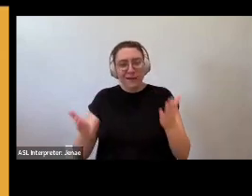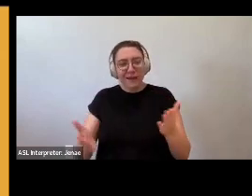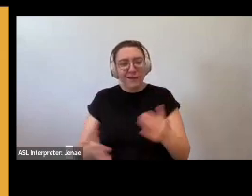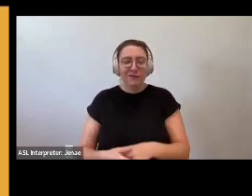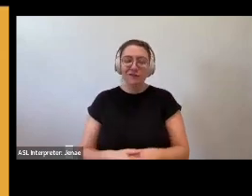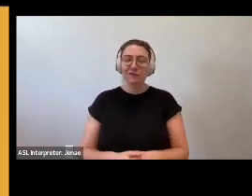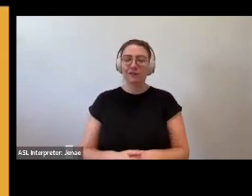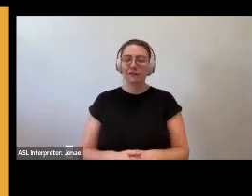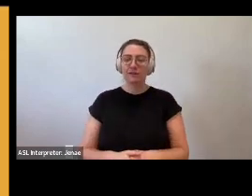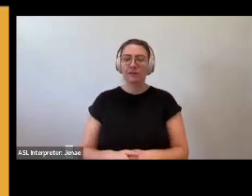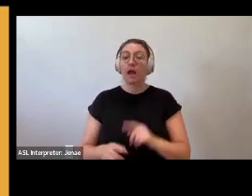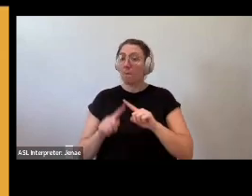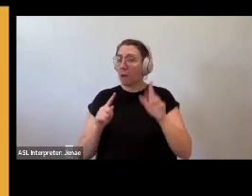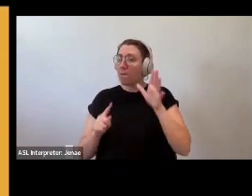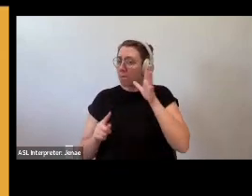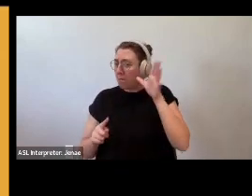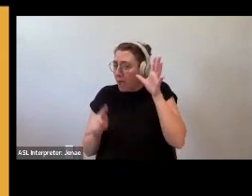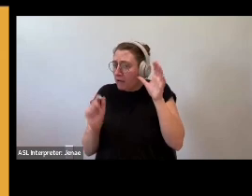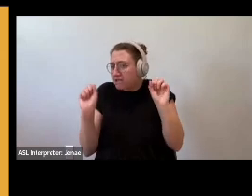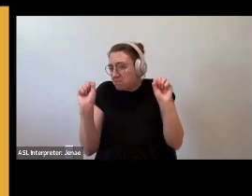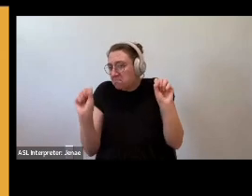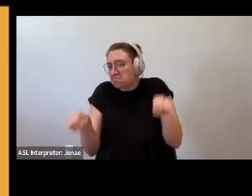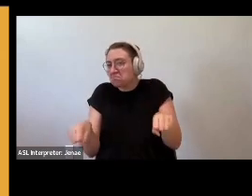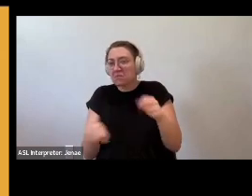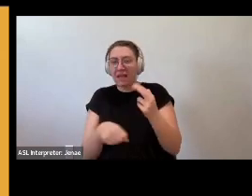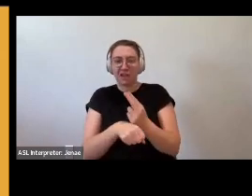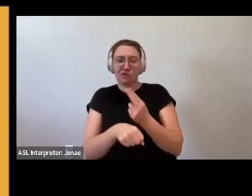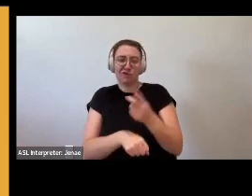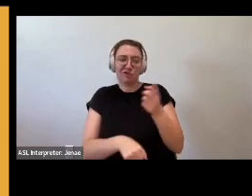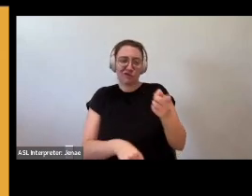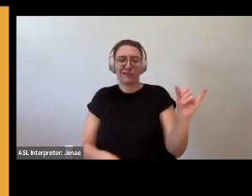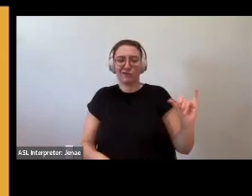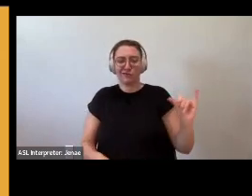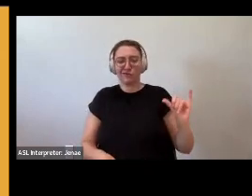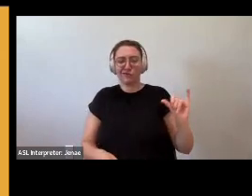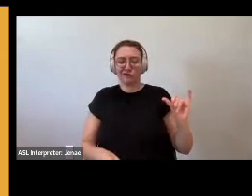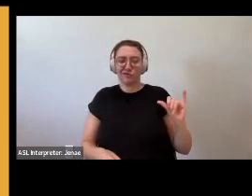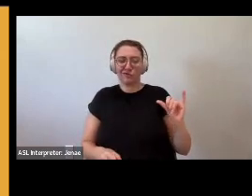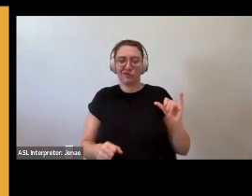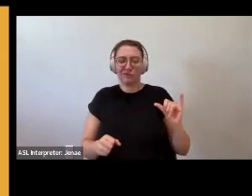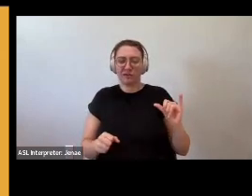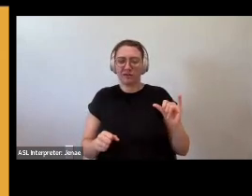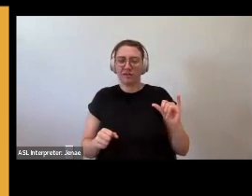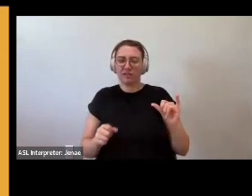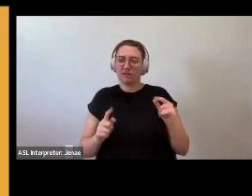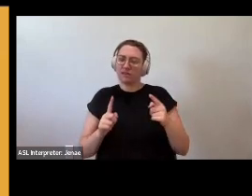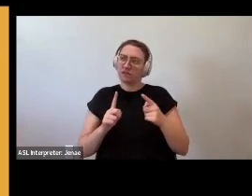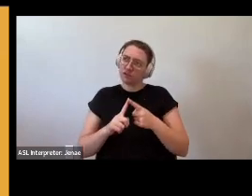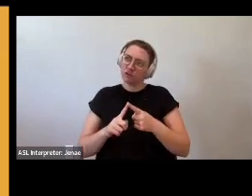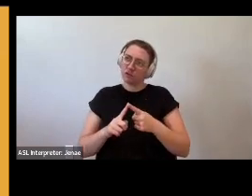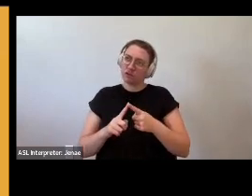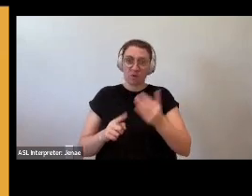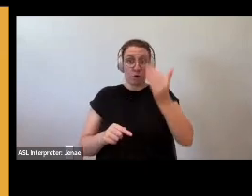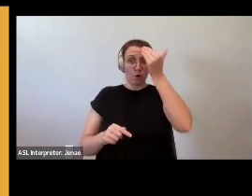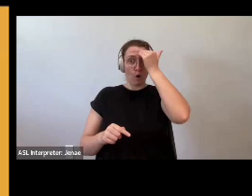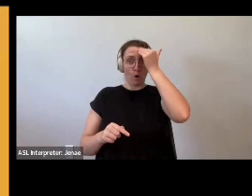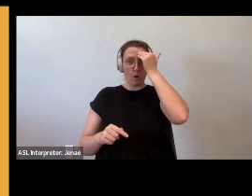Los padres también pueden usar esto para aportar ideas en